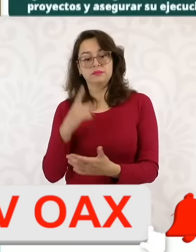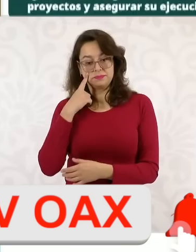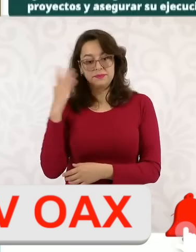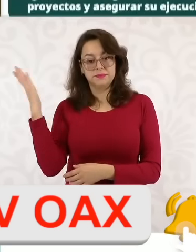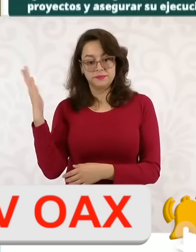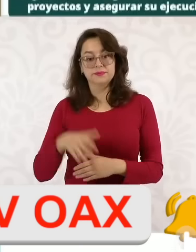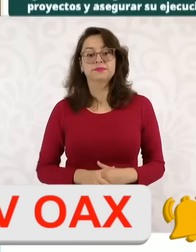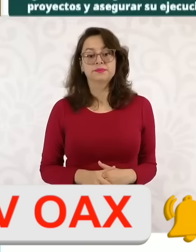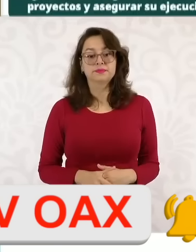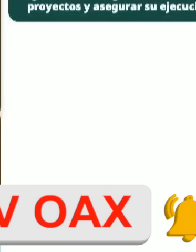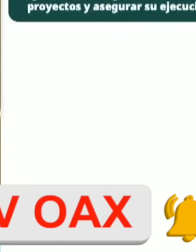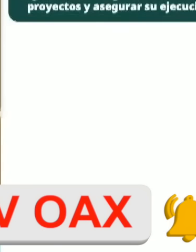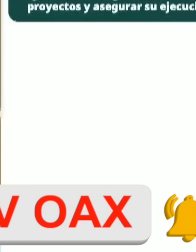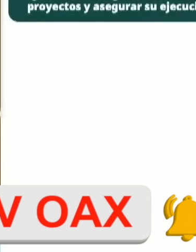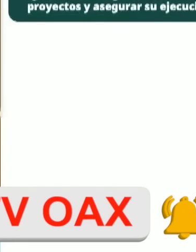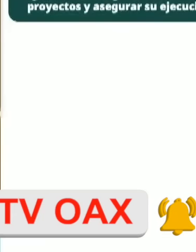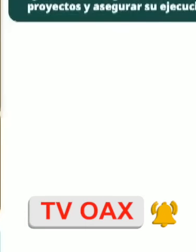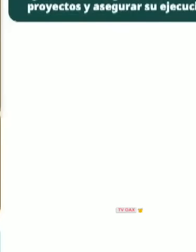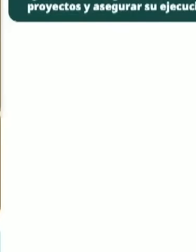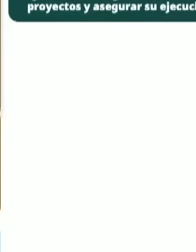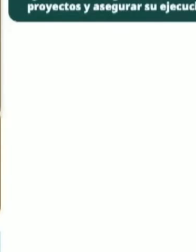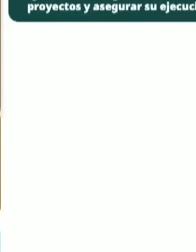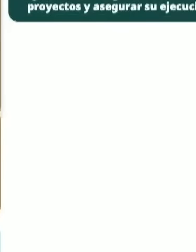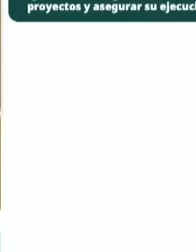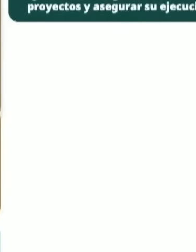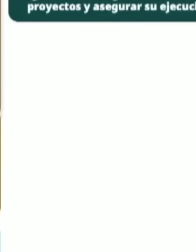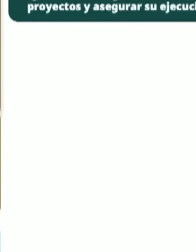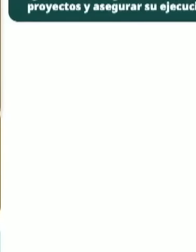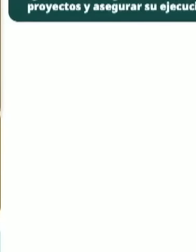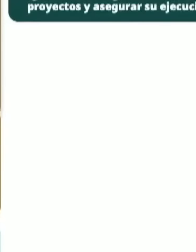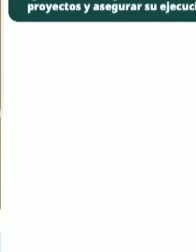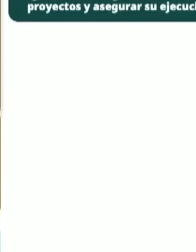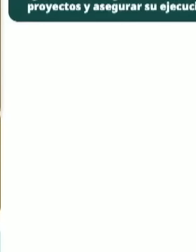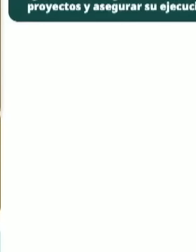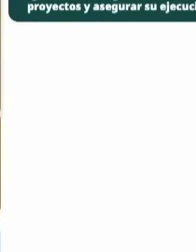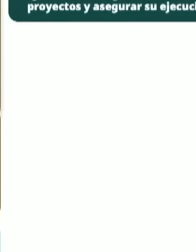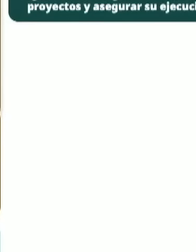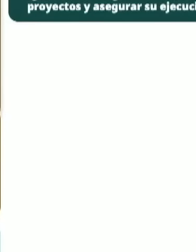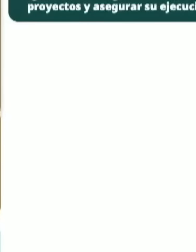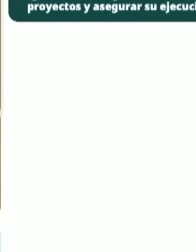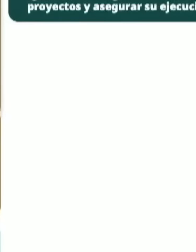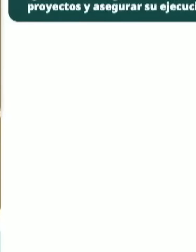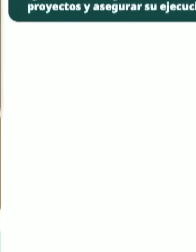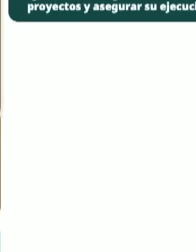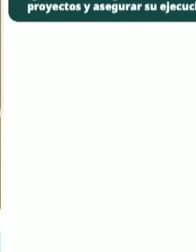de una ventanilla única electrónica donde las empresas que quisieran participar pudieron hacerlo